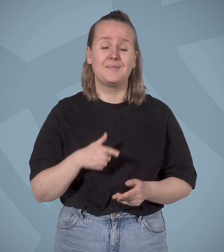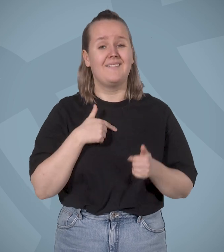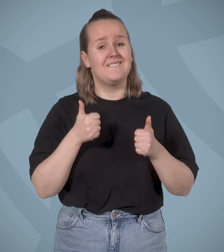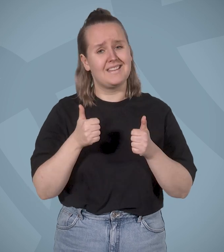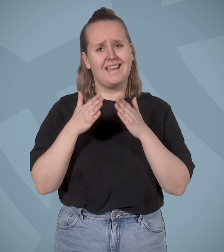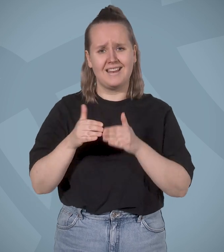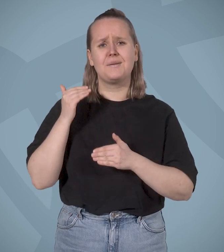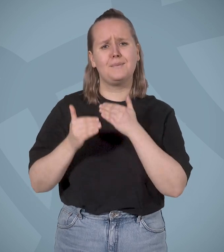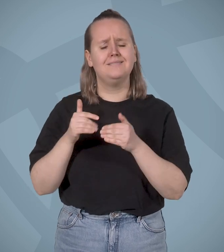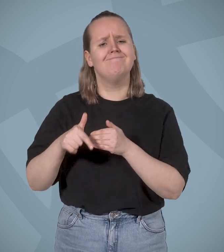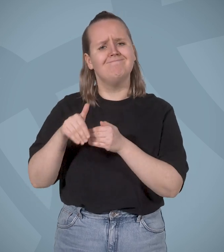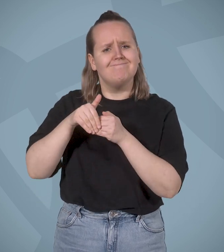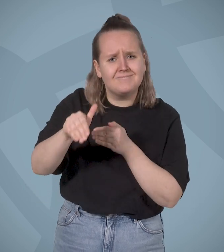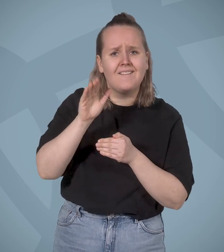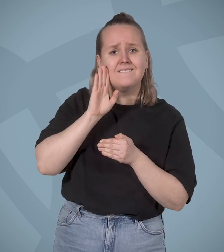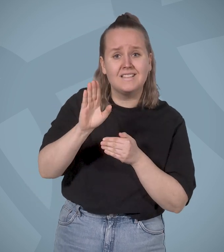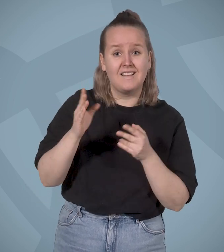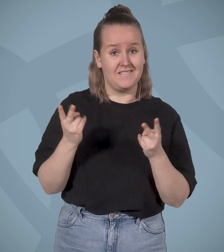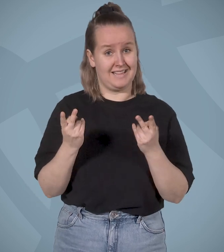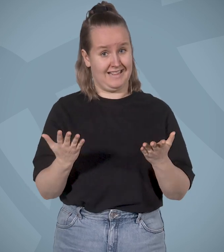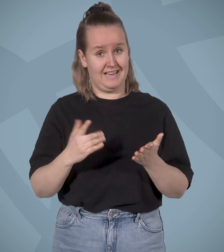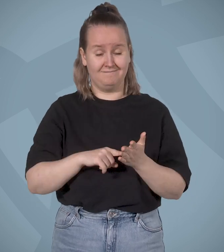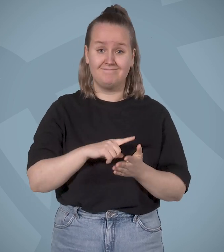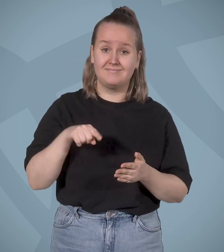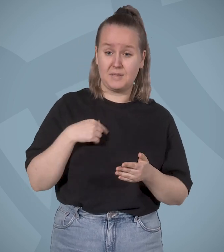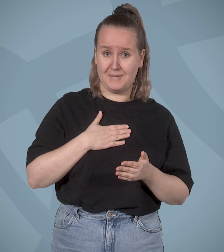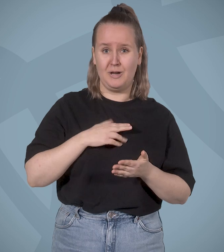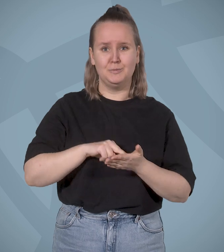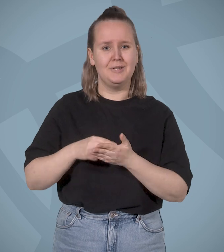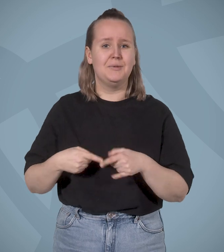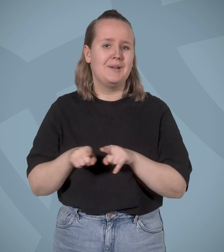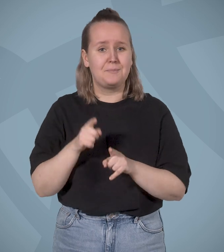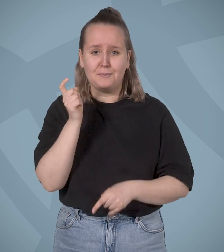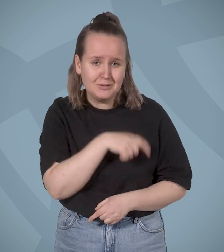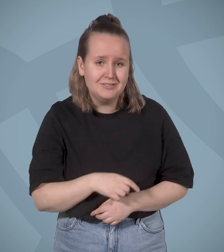Toivomme leiriperinteen jatkuvan tulevaisuudessa, vaikka tällä kertaa emme pystyneet toteuttamaan suunnitelmiamme.